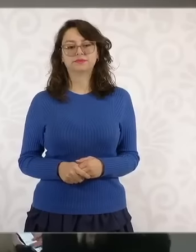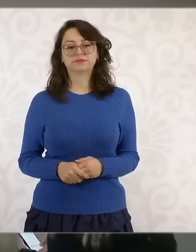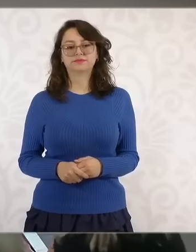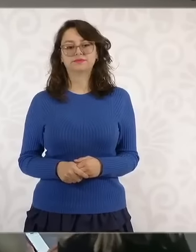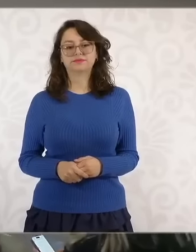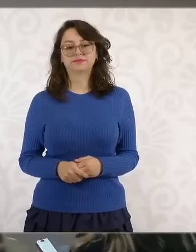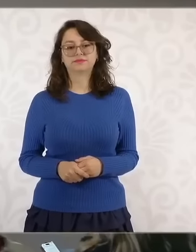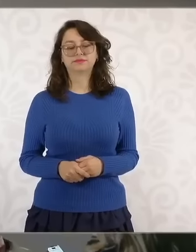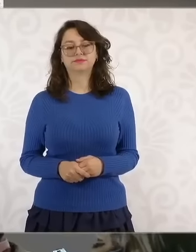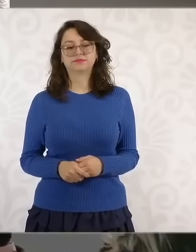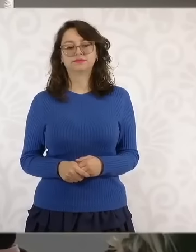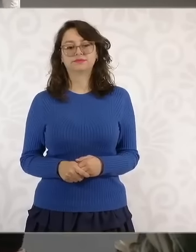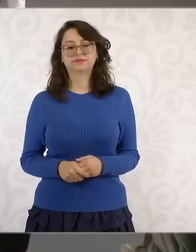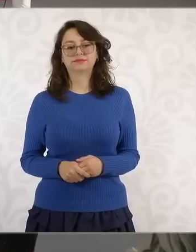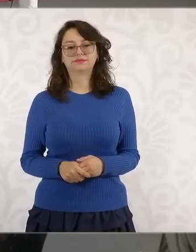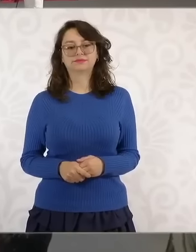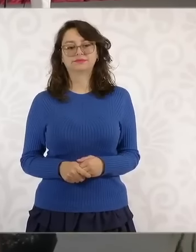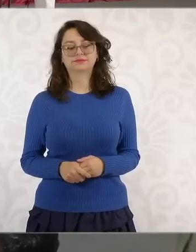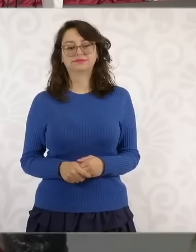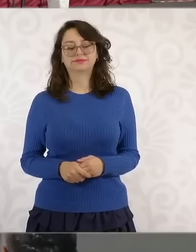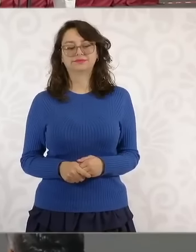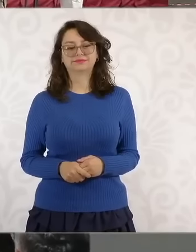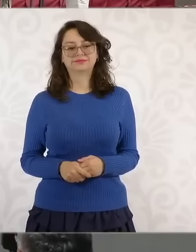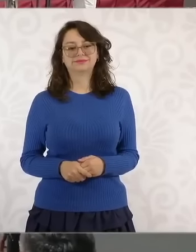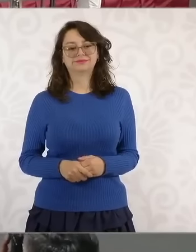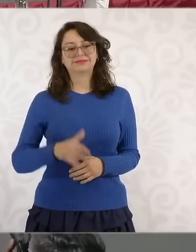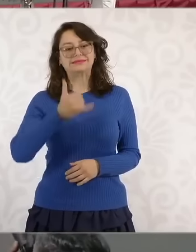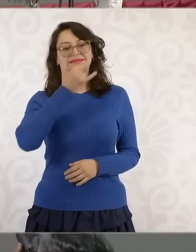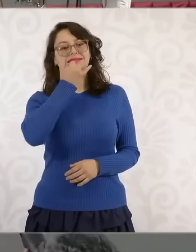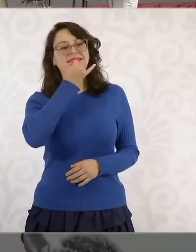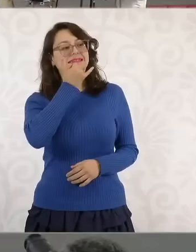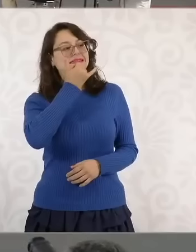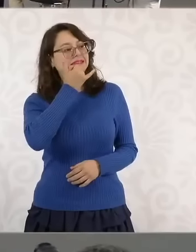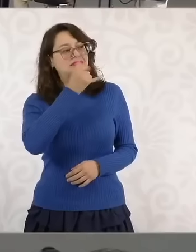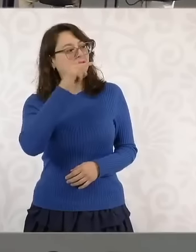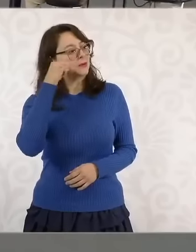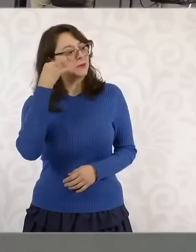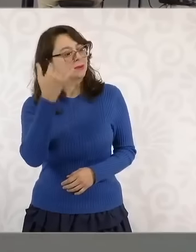No había visto. Oriana.